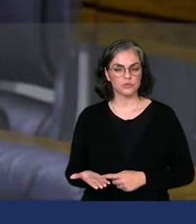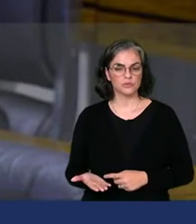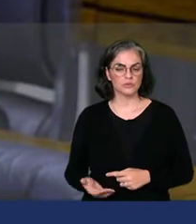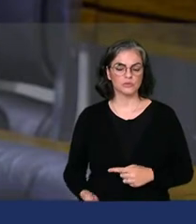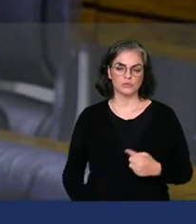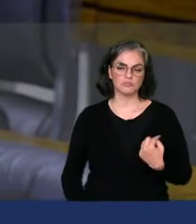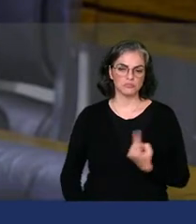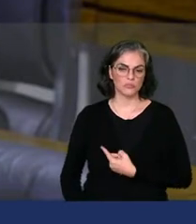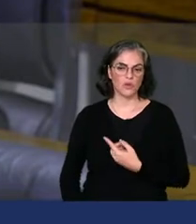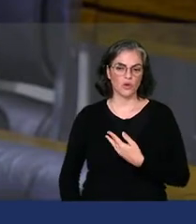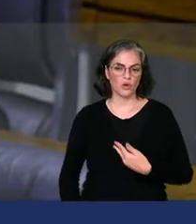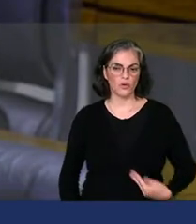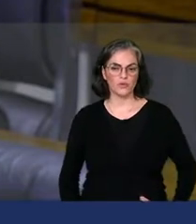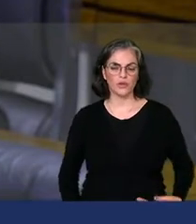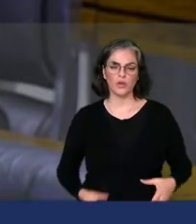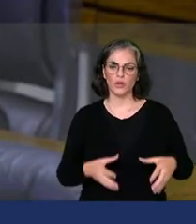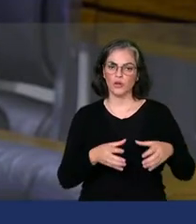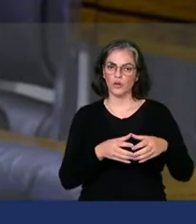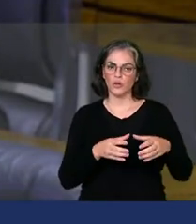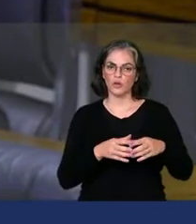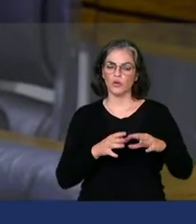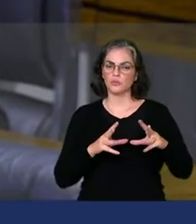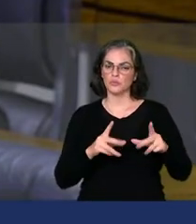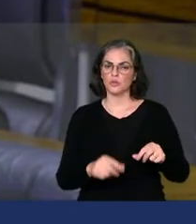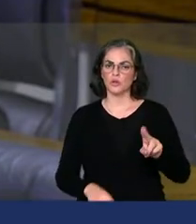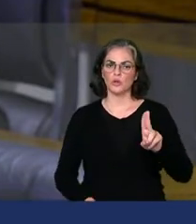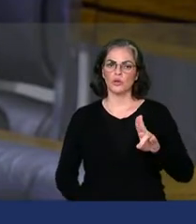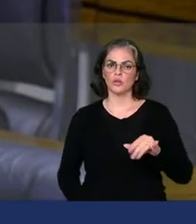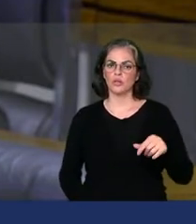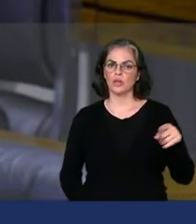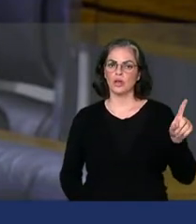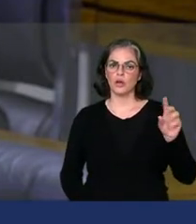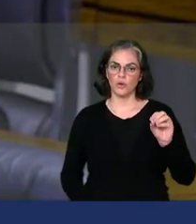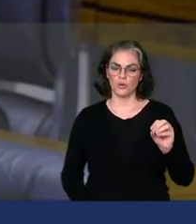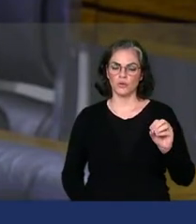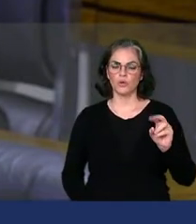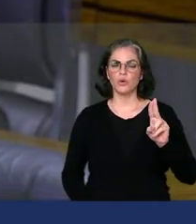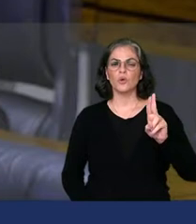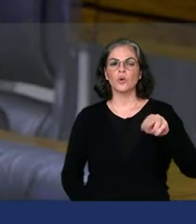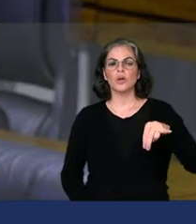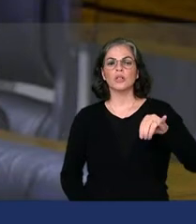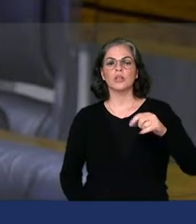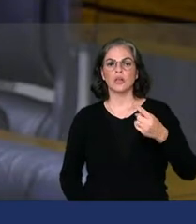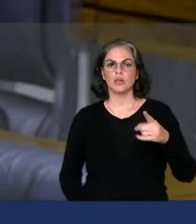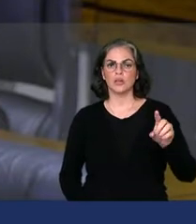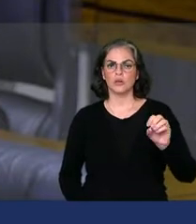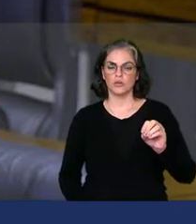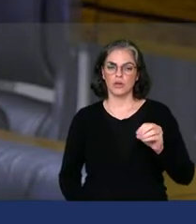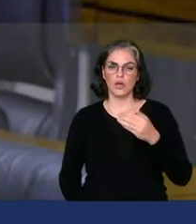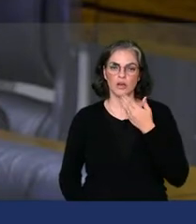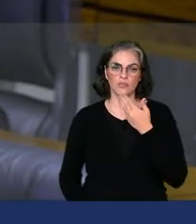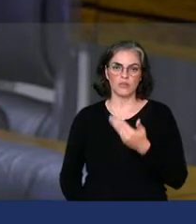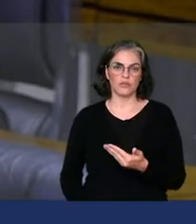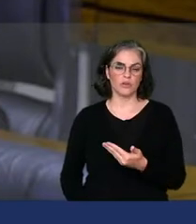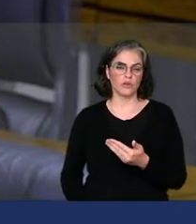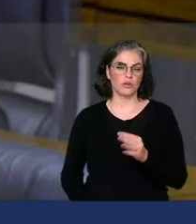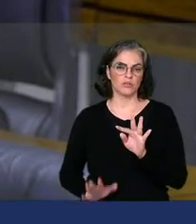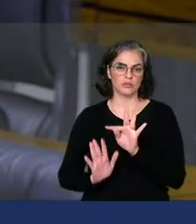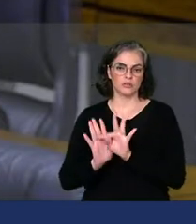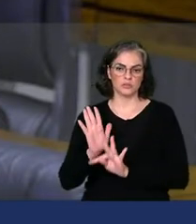GOVERNO, UM AORD DO QUE OBVIAMENTE SOMOS, TANTO O GOVERNO, COMO PARTIDO BLOCO, INCLUSIVE UNIÃO, FAVORÁVEIS AOS TERMOS DESSA SUBEMENDA